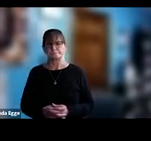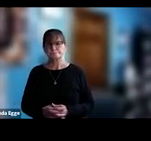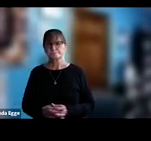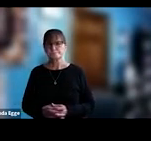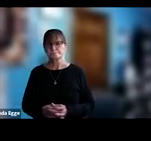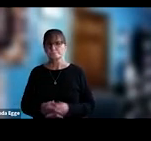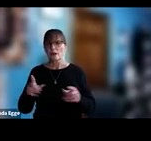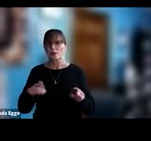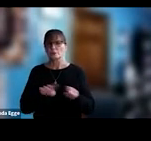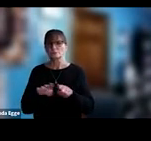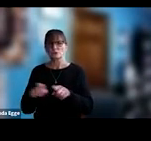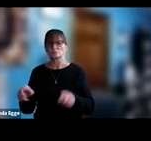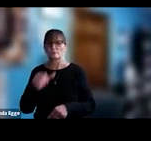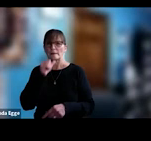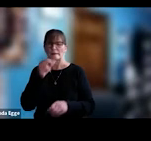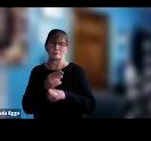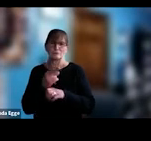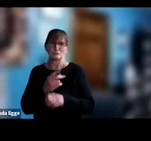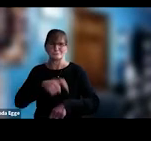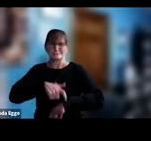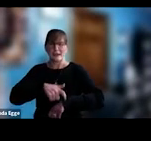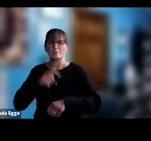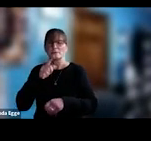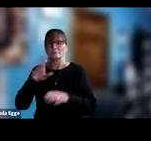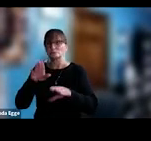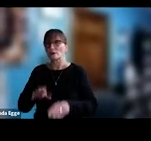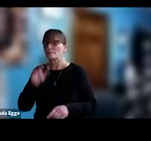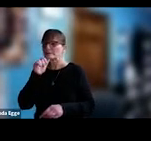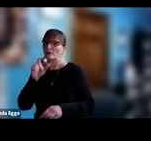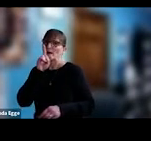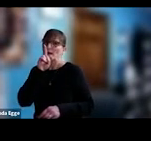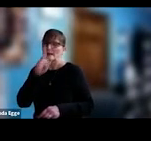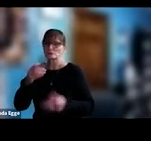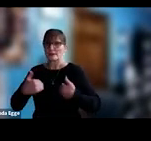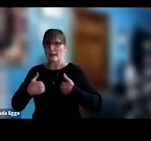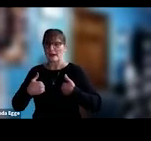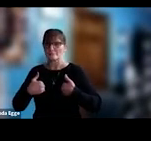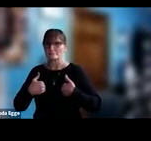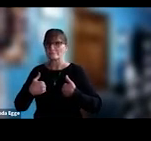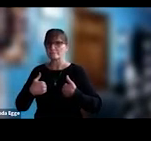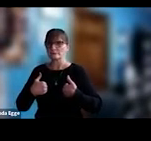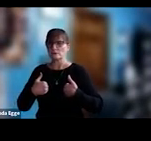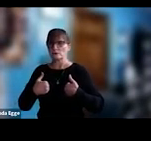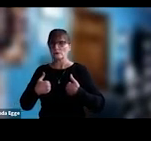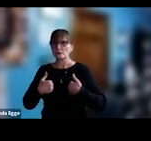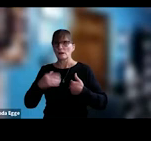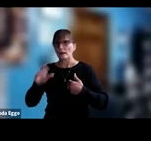También hay un periodo de no utilización, lo cual es estupendo, sin embargo, en realidad no tenemos ningún historial médico